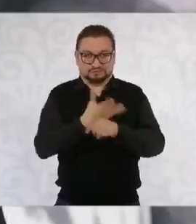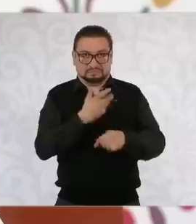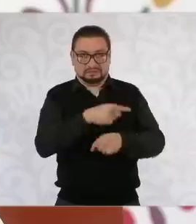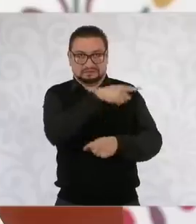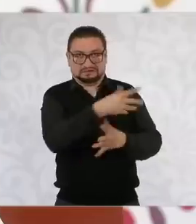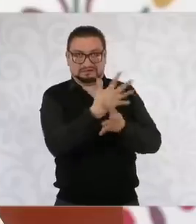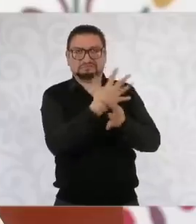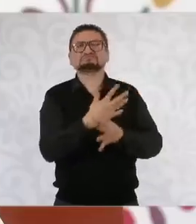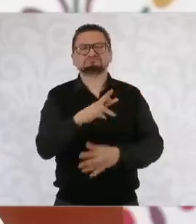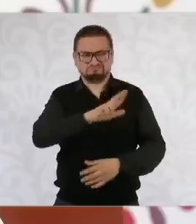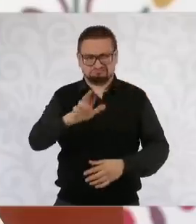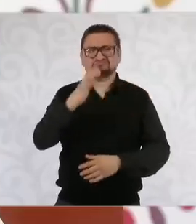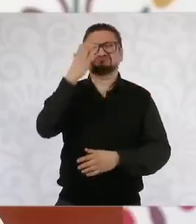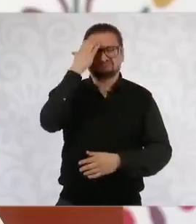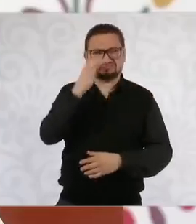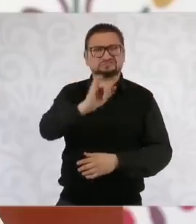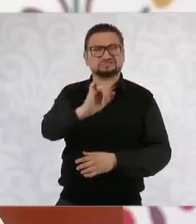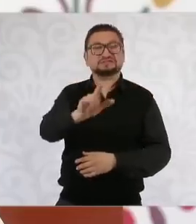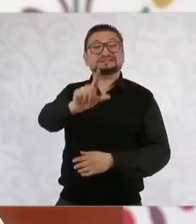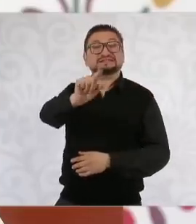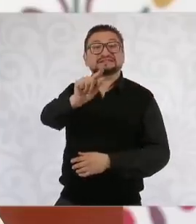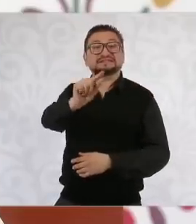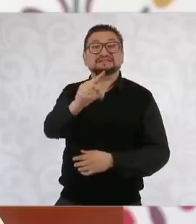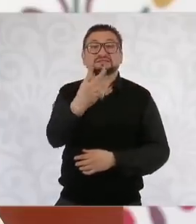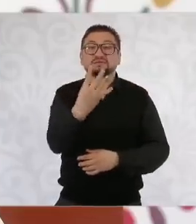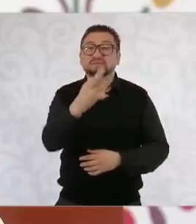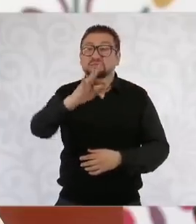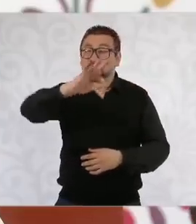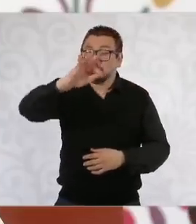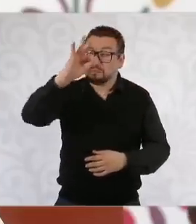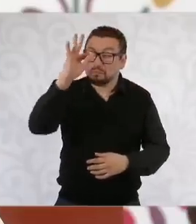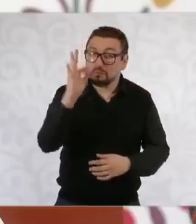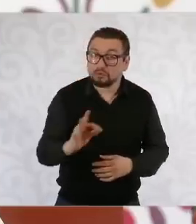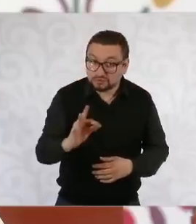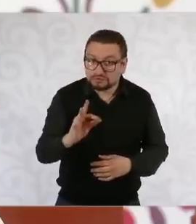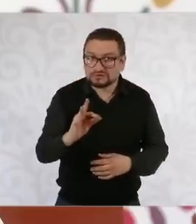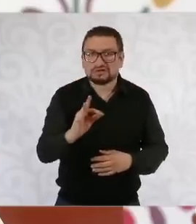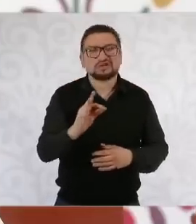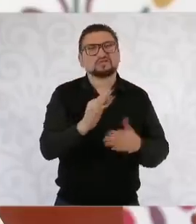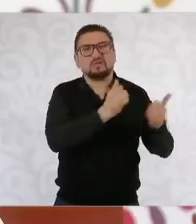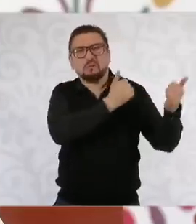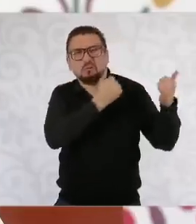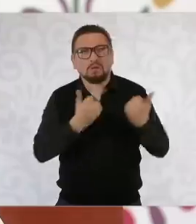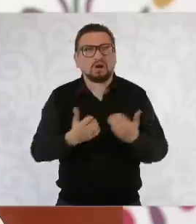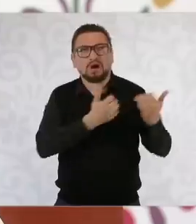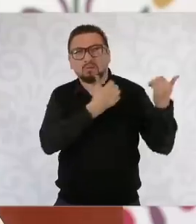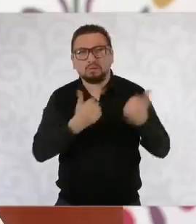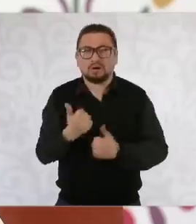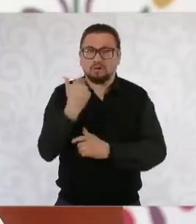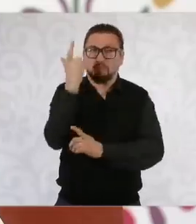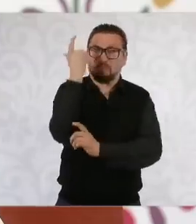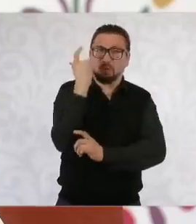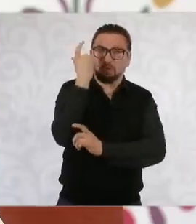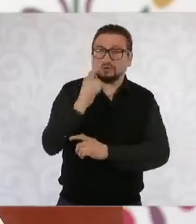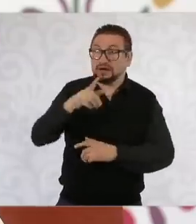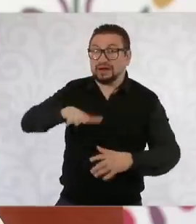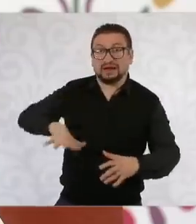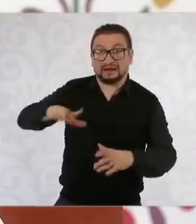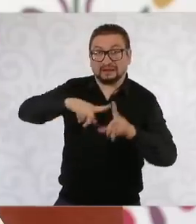reconoce que el 74 por de esas armas letales que son las que nos están causando un daño